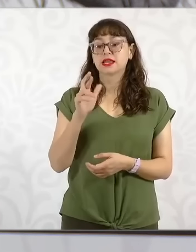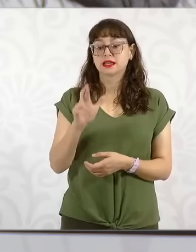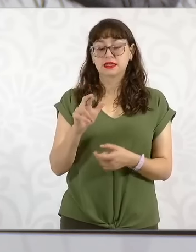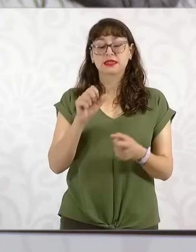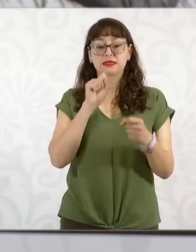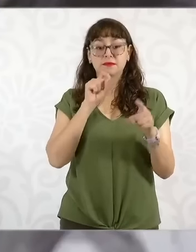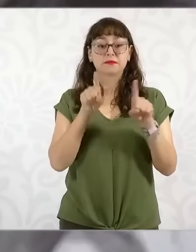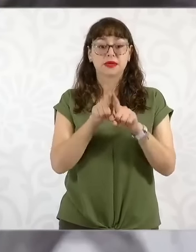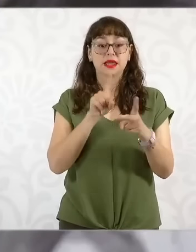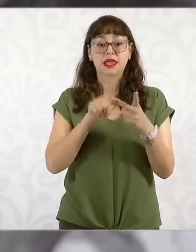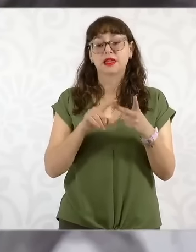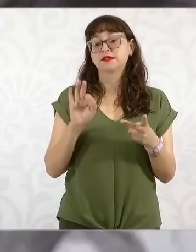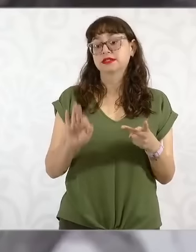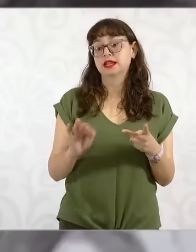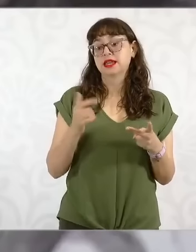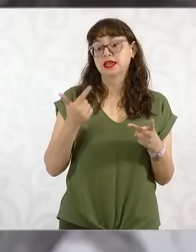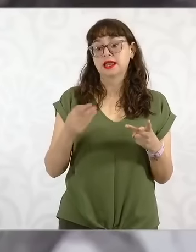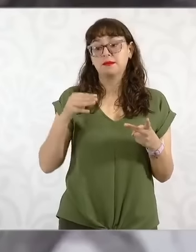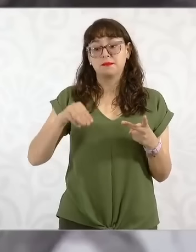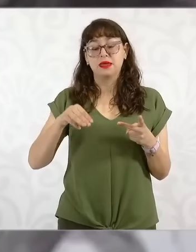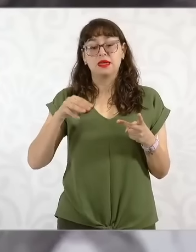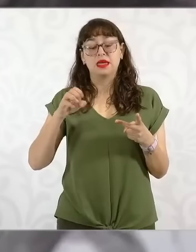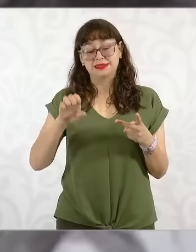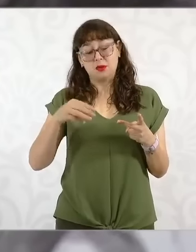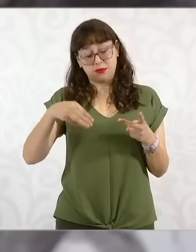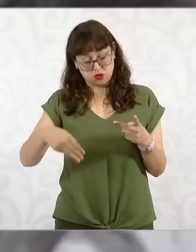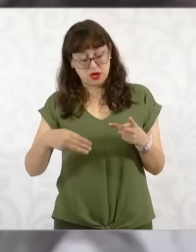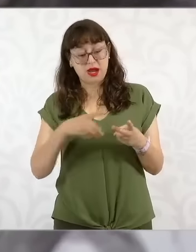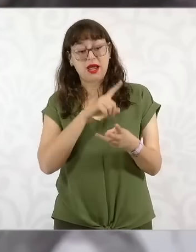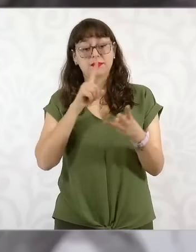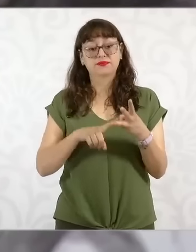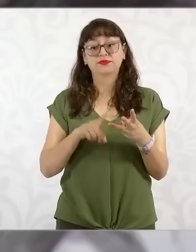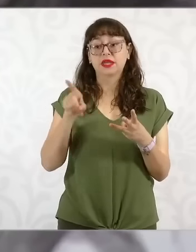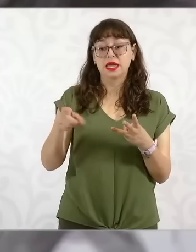Michoacán, a la Secretaría de Seguridad del Estado de Michoacán, al gobernador Alfredo